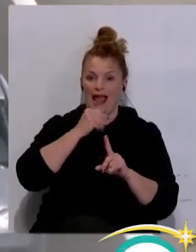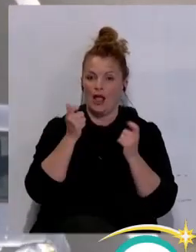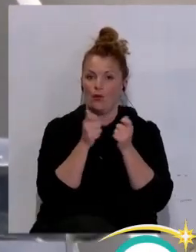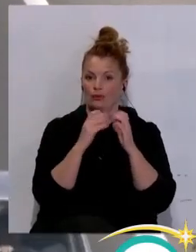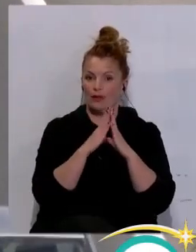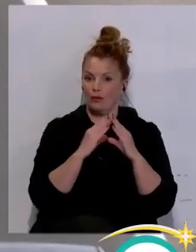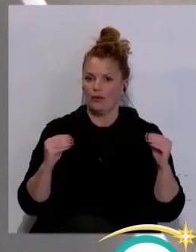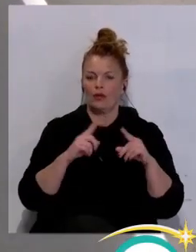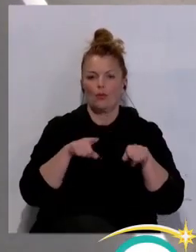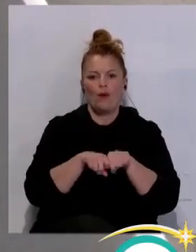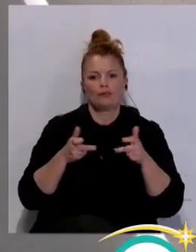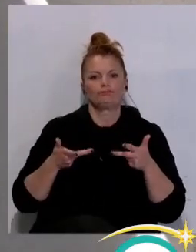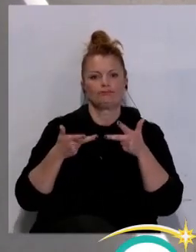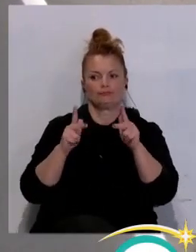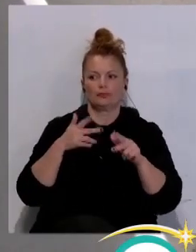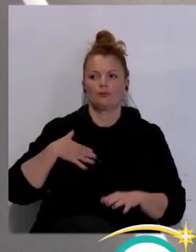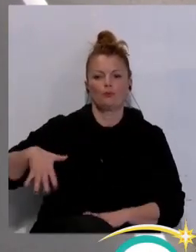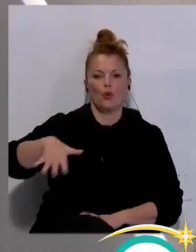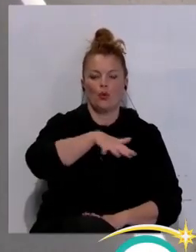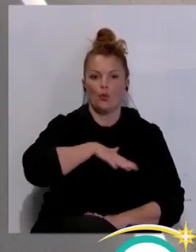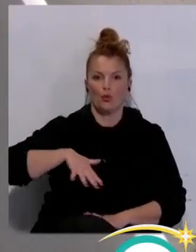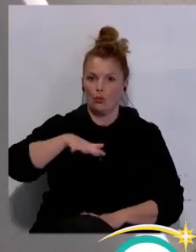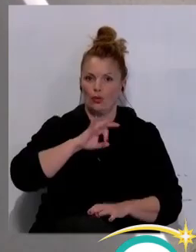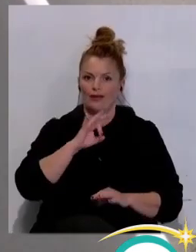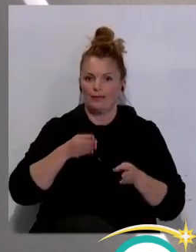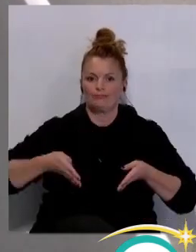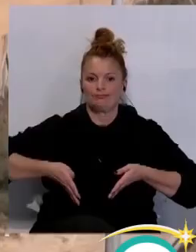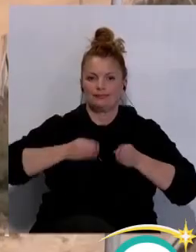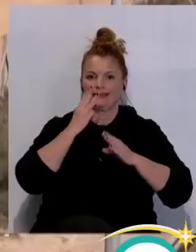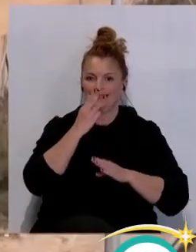iniciar las obras en el nudo de tres caminos los trabajos se adjudicaron el pasado mes de